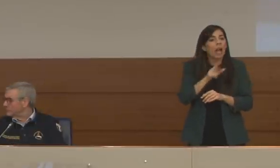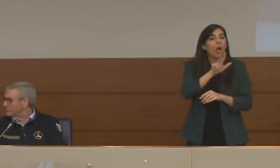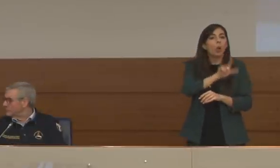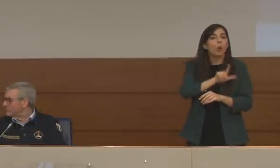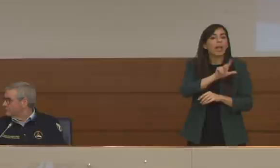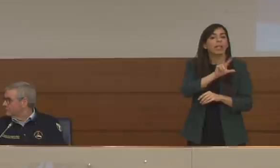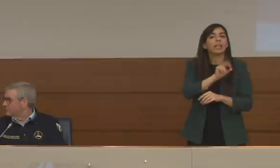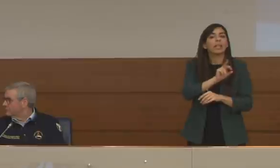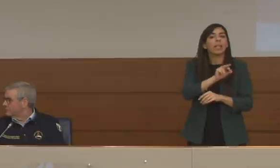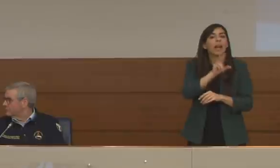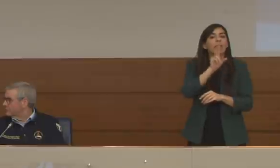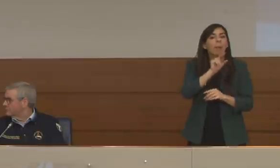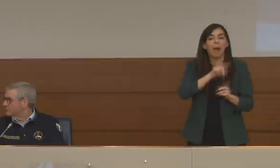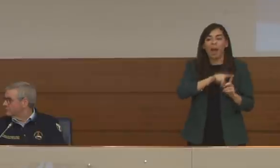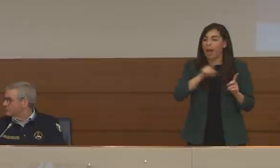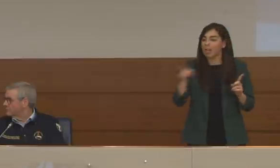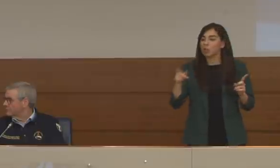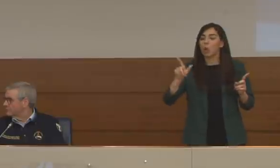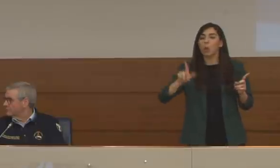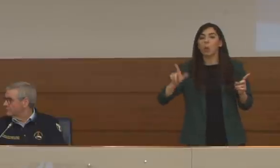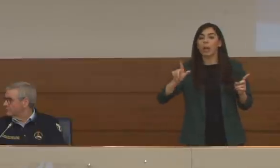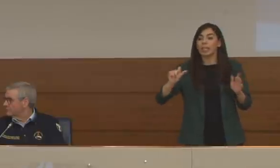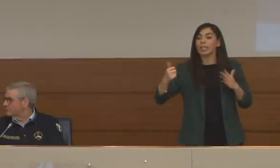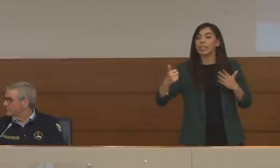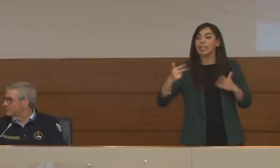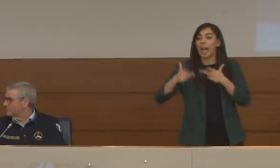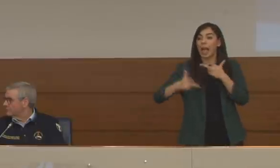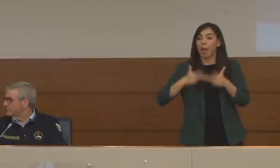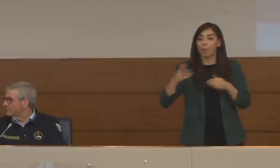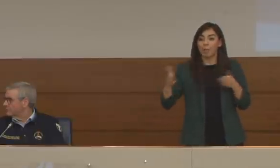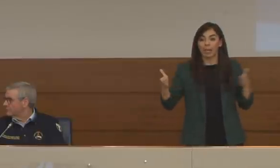lunedì 6 aprile, confrontando, ad esempio, il numero dei